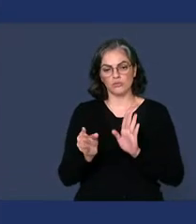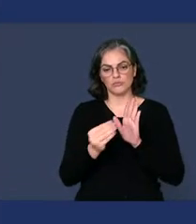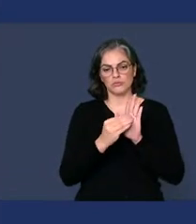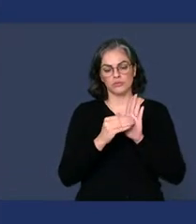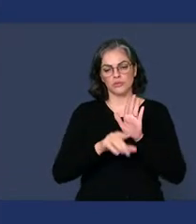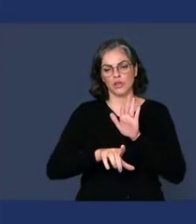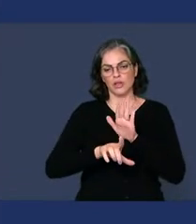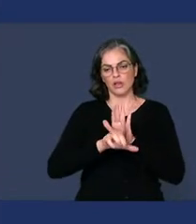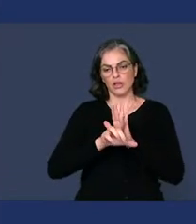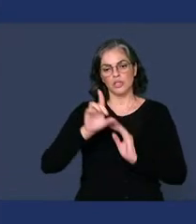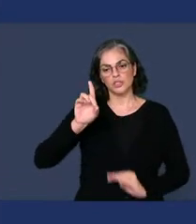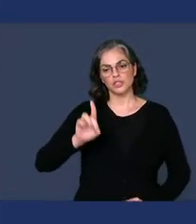AGORA CONSTA DESTA LEI O DIREITO GOSPEL DE FAZER PARTE